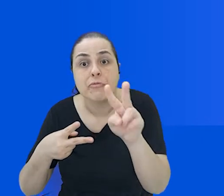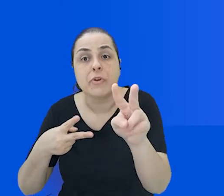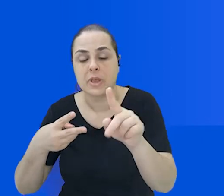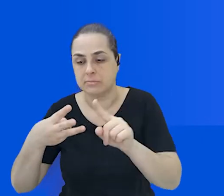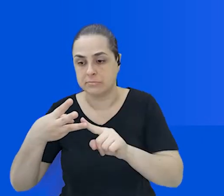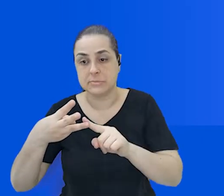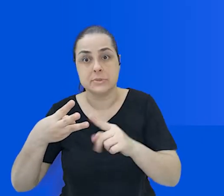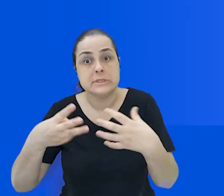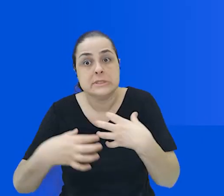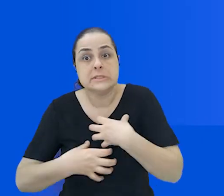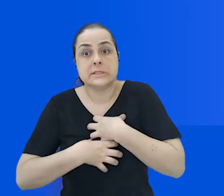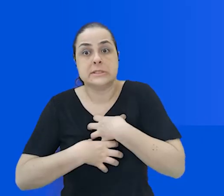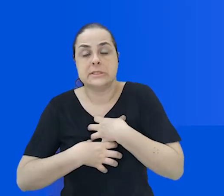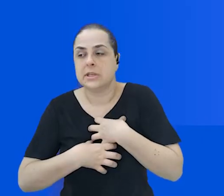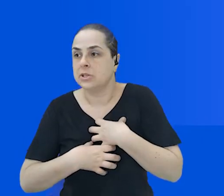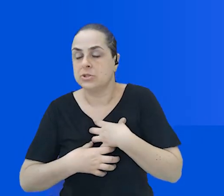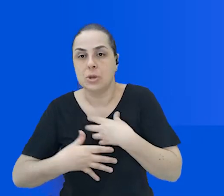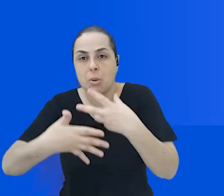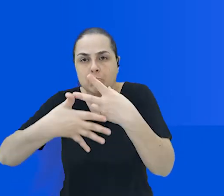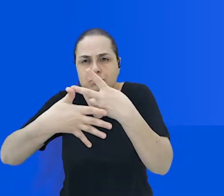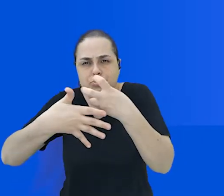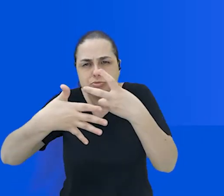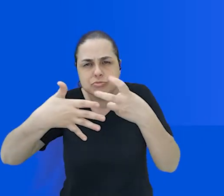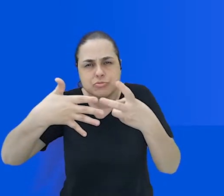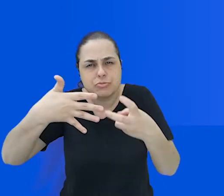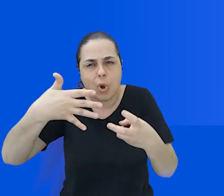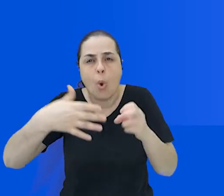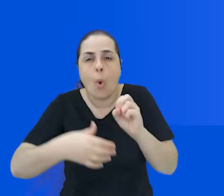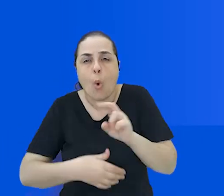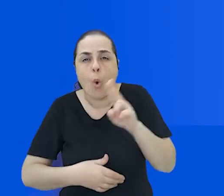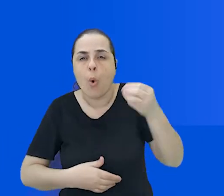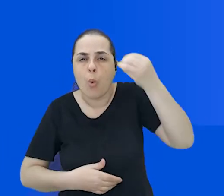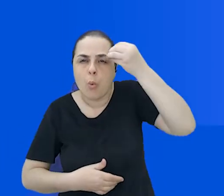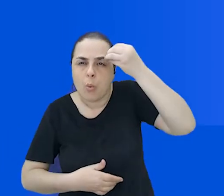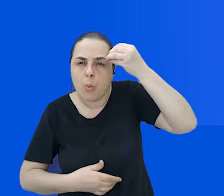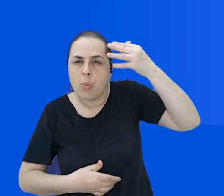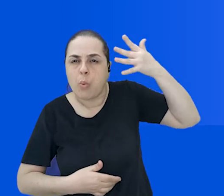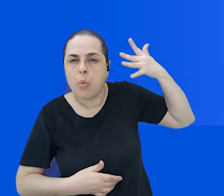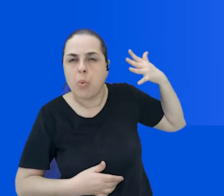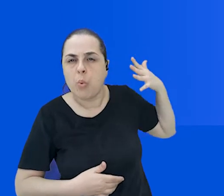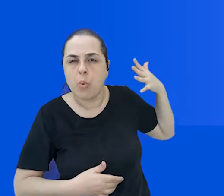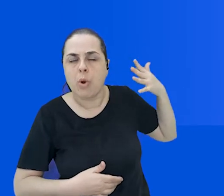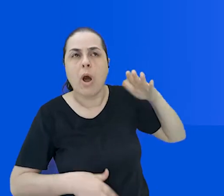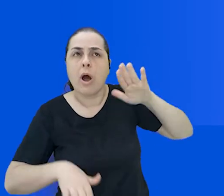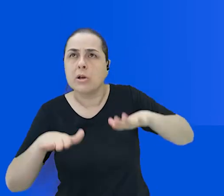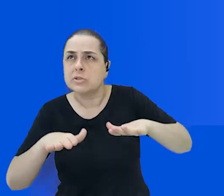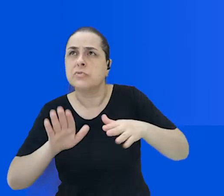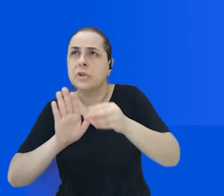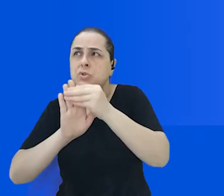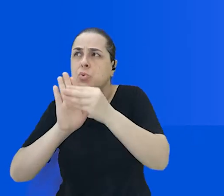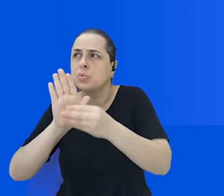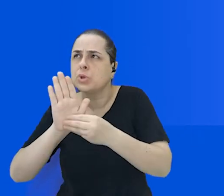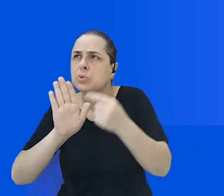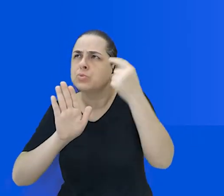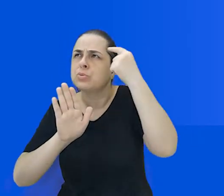e que vem dos nossos sentidos ou mesmo de uma memória. Então, pode ser um conteúdo interno que dispara,